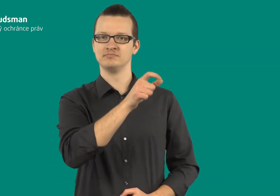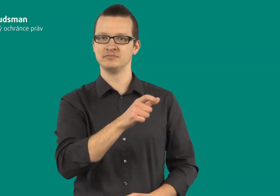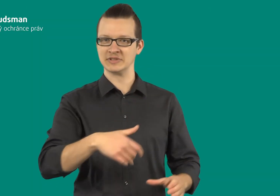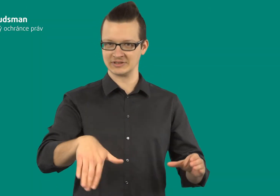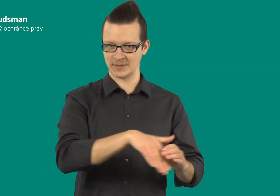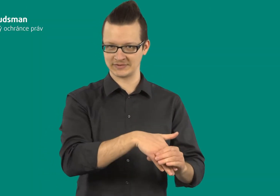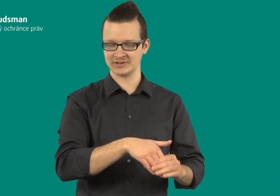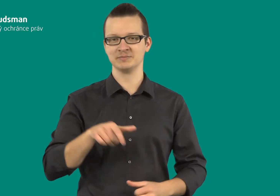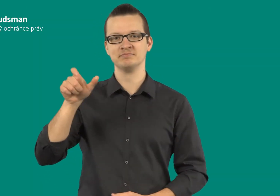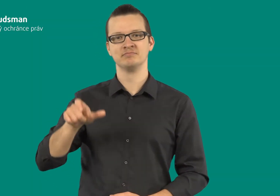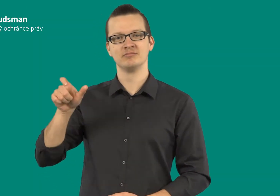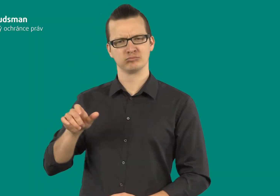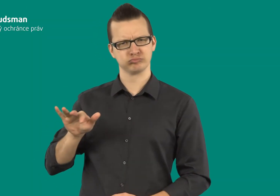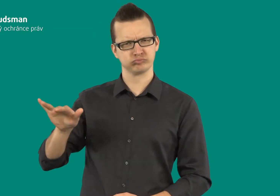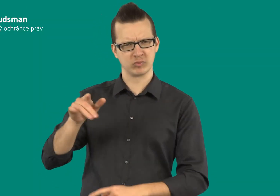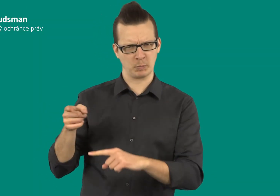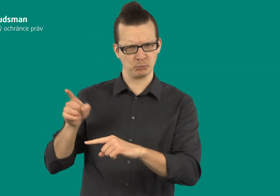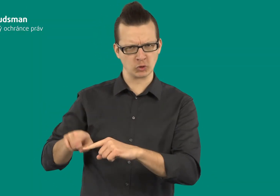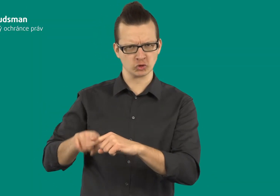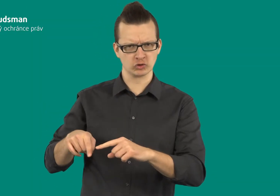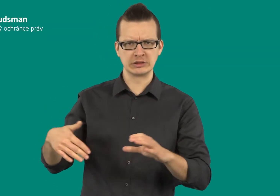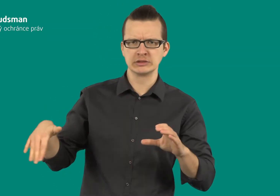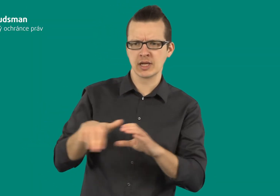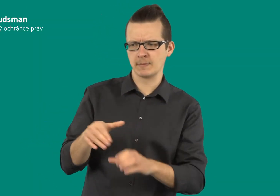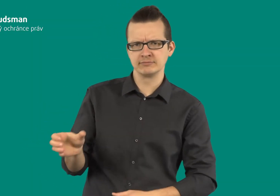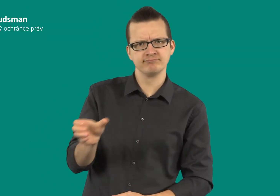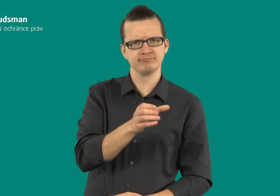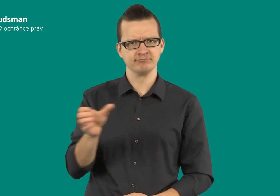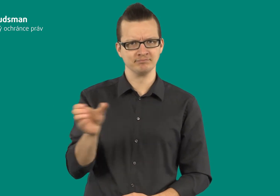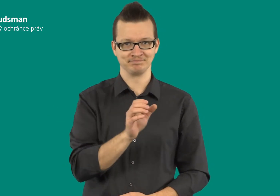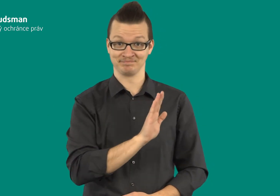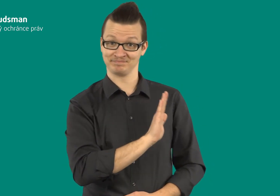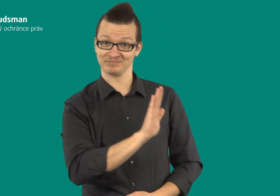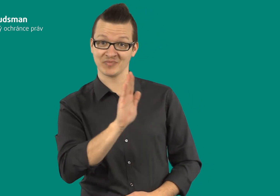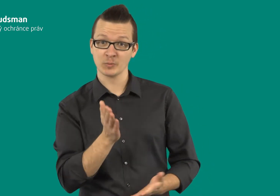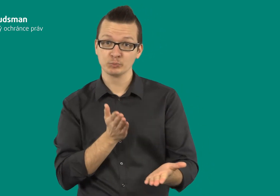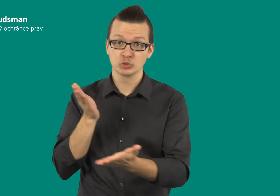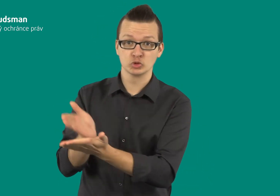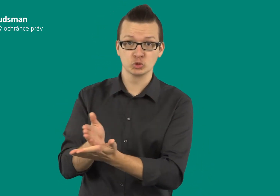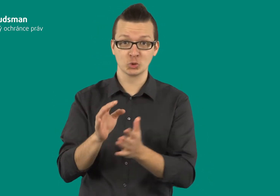Přístup zaměstnavatelů k zaměstnávání lidí s postižením se výrazně liší.